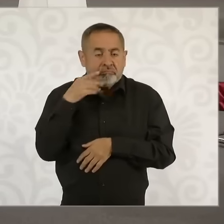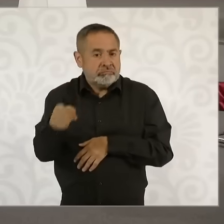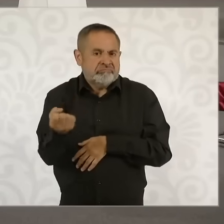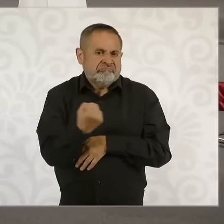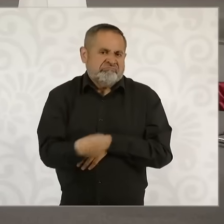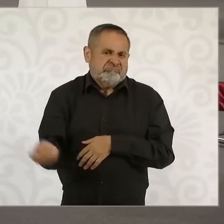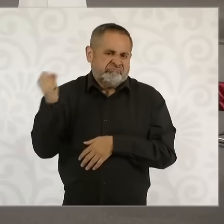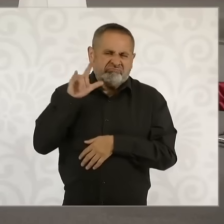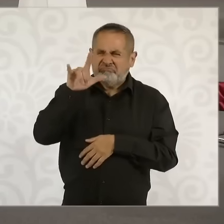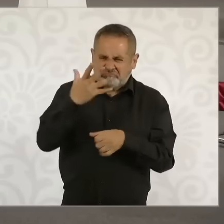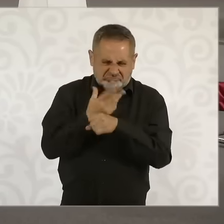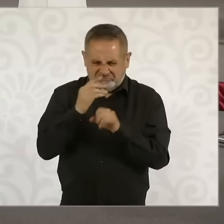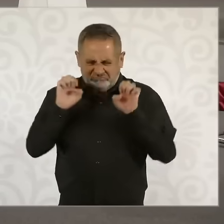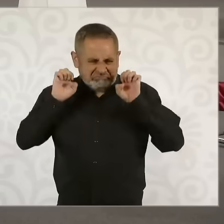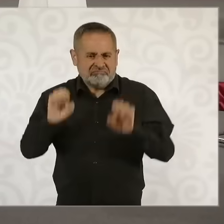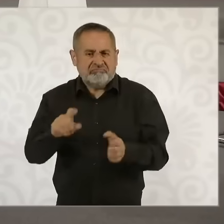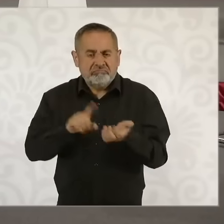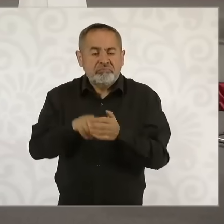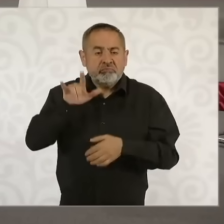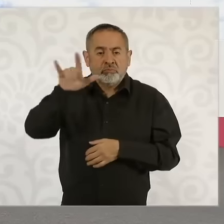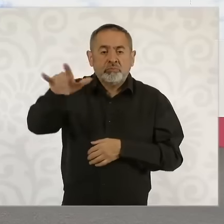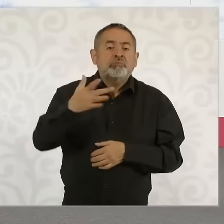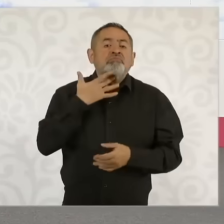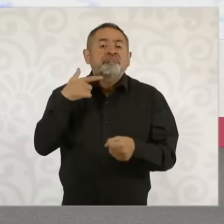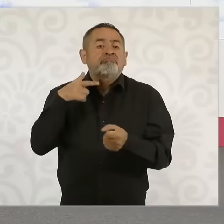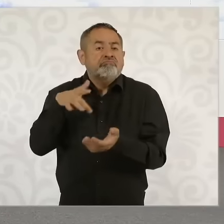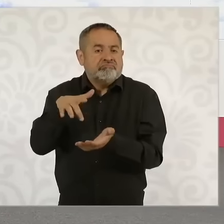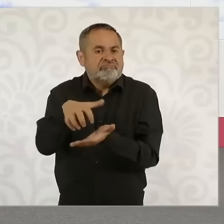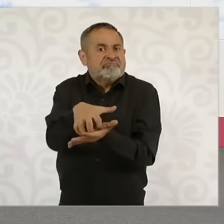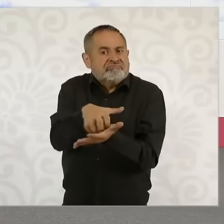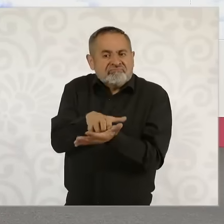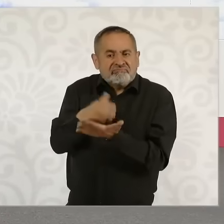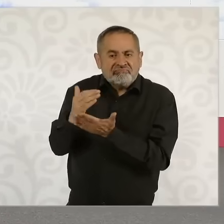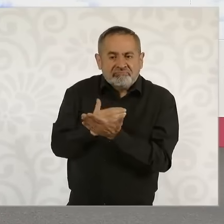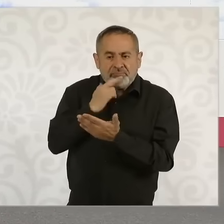eficientes, con una reducción significativa del consumo de combustible, reducción de ruido y que